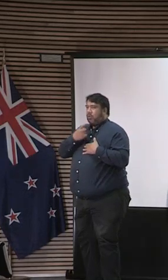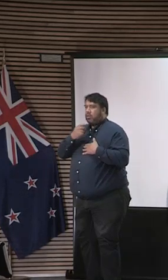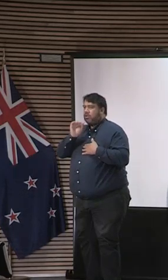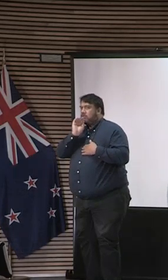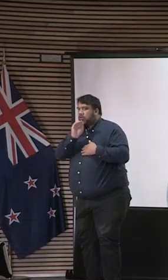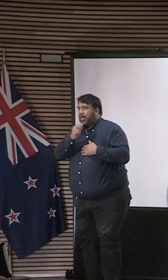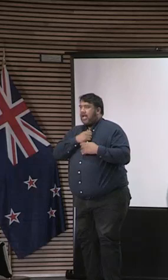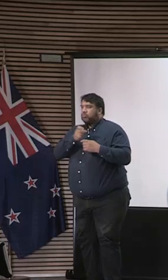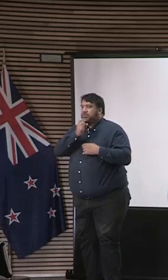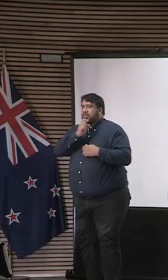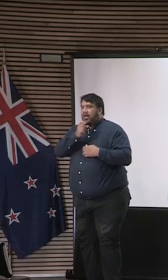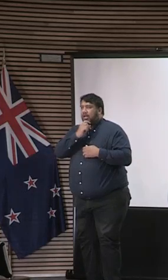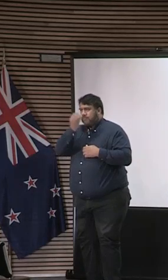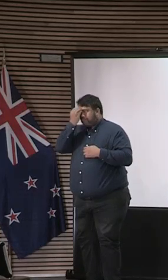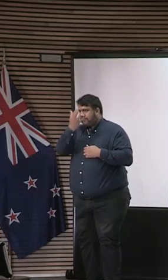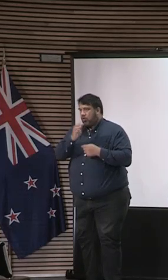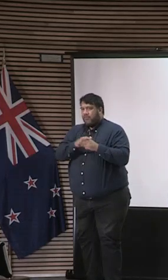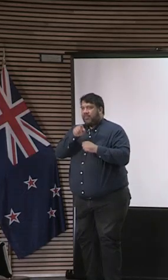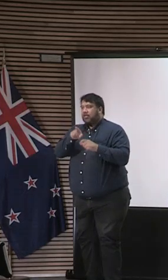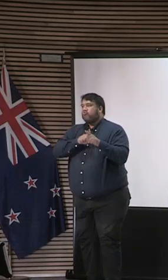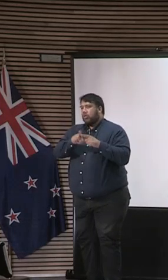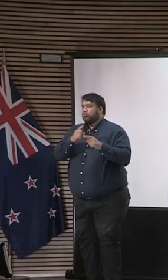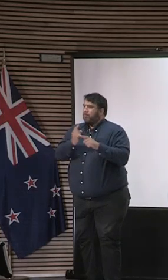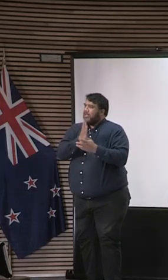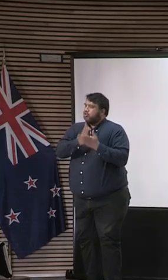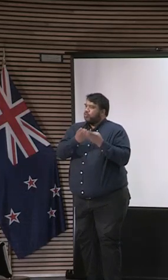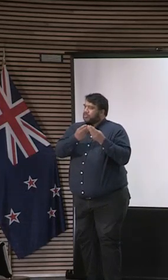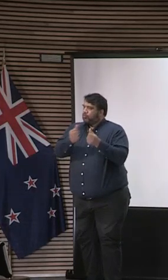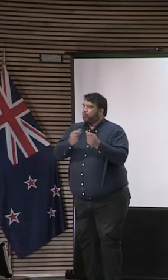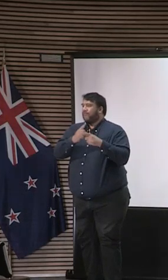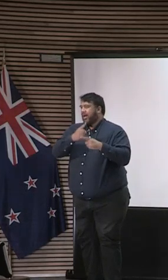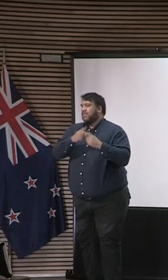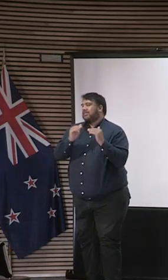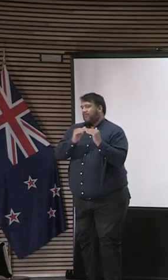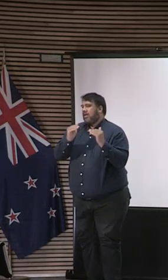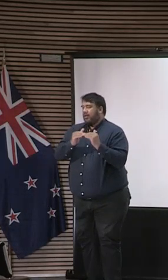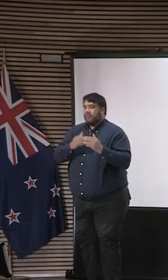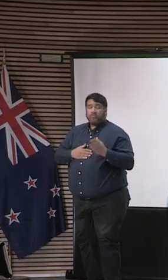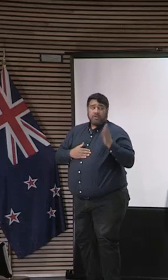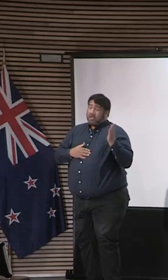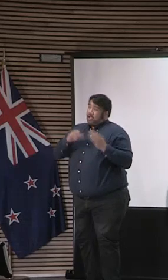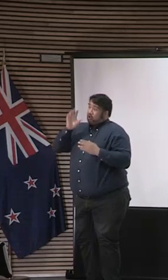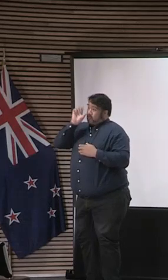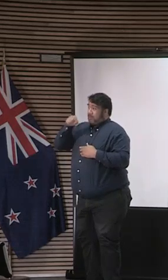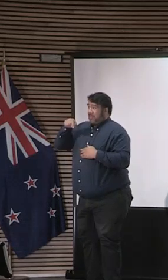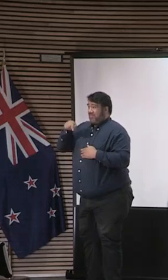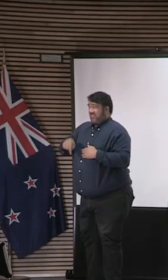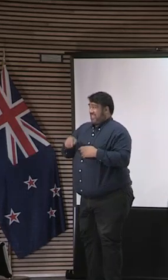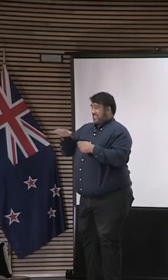mahinga he "puhoi me te kore e whai hua" mo nga whakaritenga o te tono. DR ASHLEY BLOOMFIELD: E pouri ana au mena ko tera nga